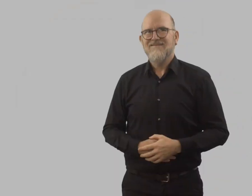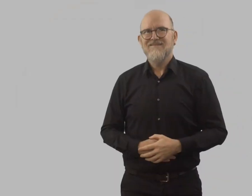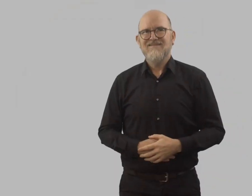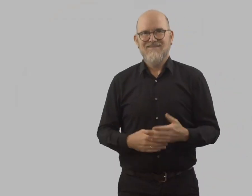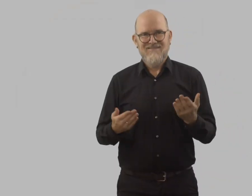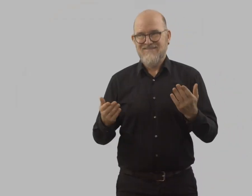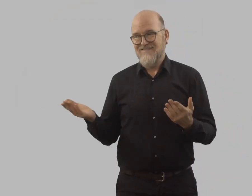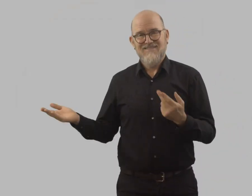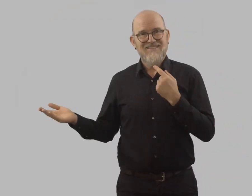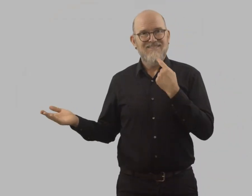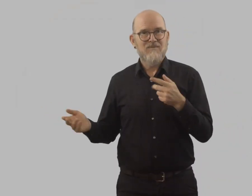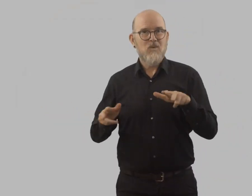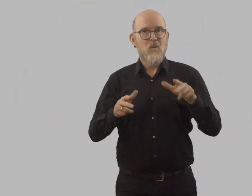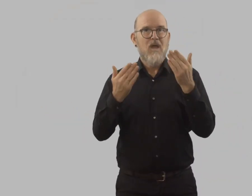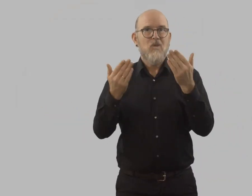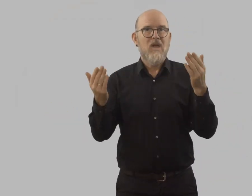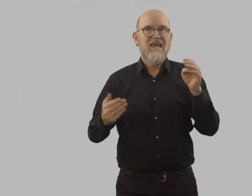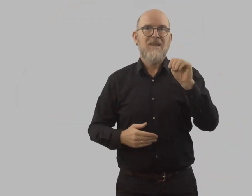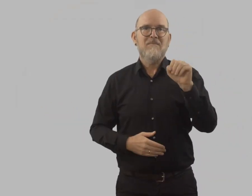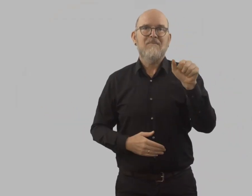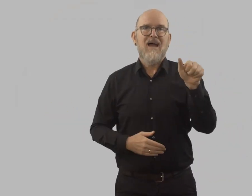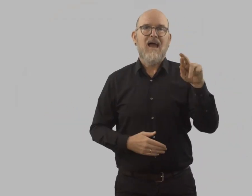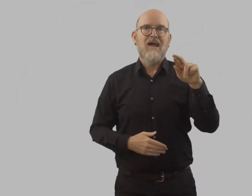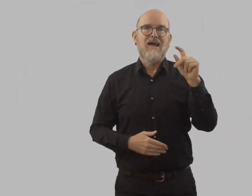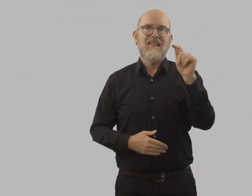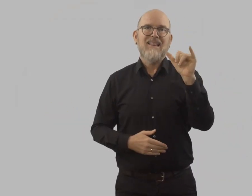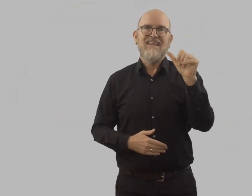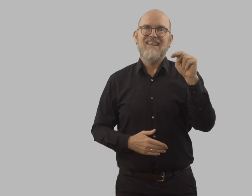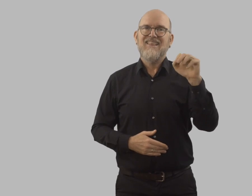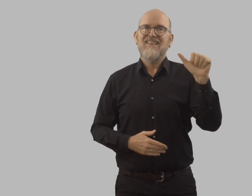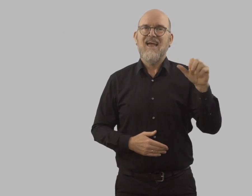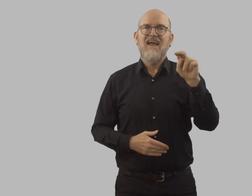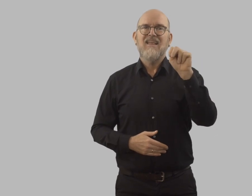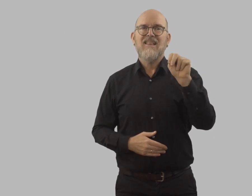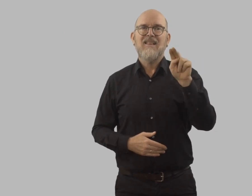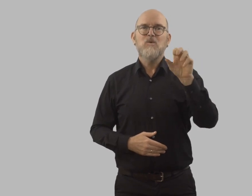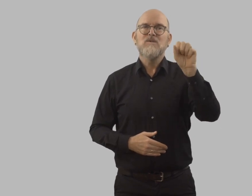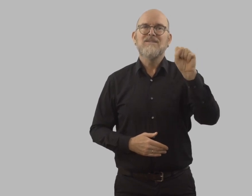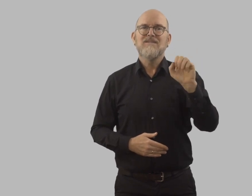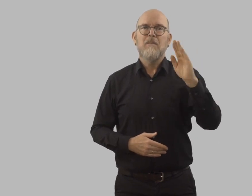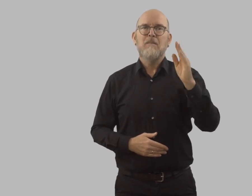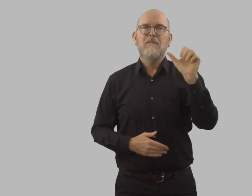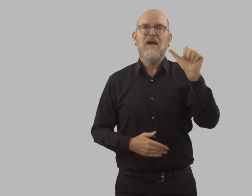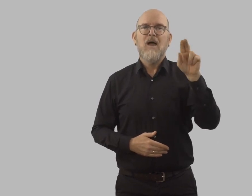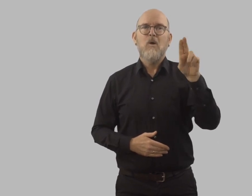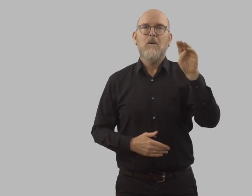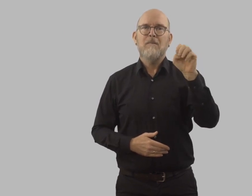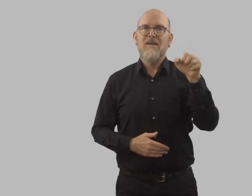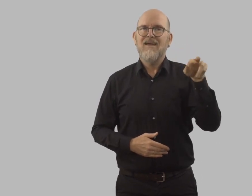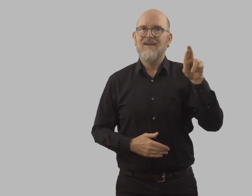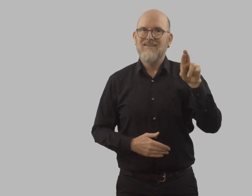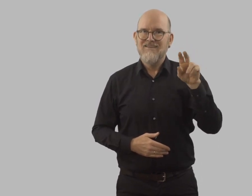Sagt Kuratorin Martina Nußbaumer.